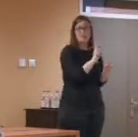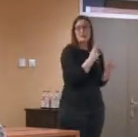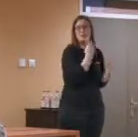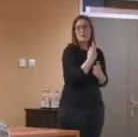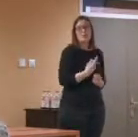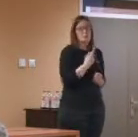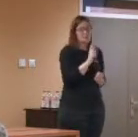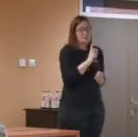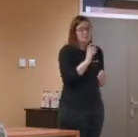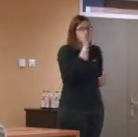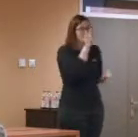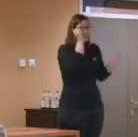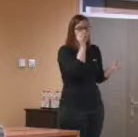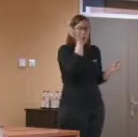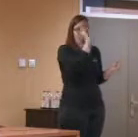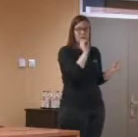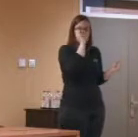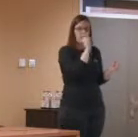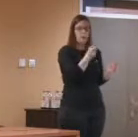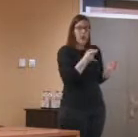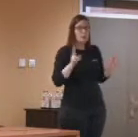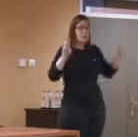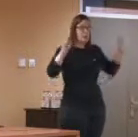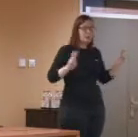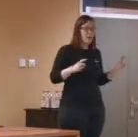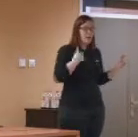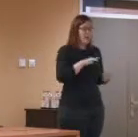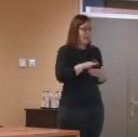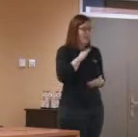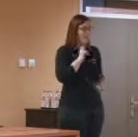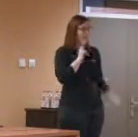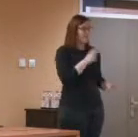yo en algunas cuestiones no estoy capacitado para responderte, yo